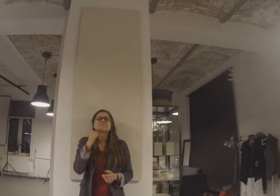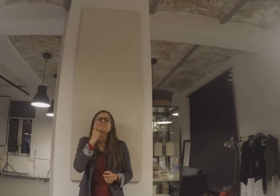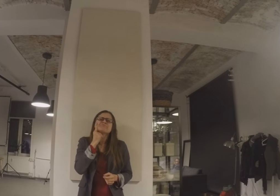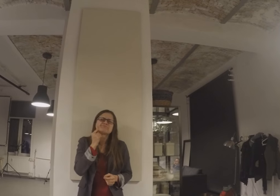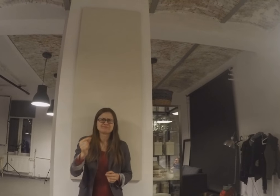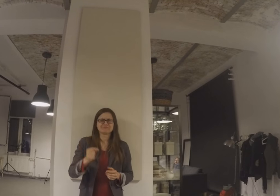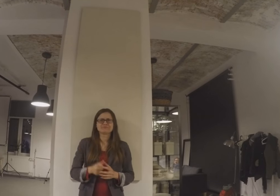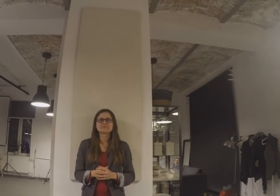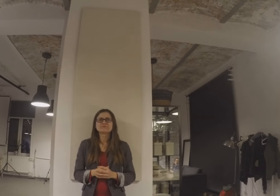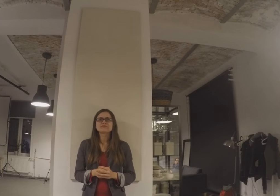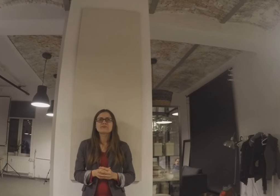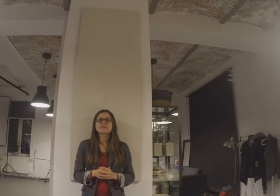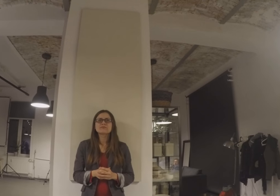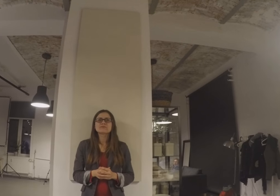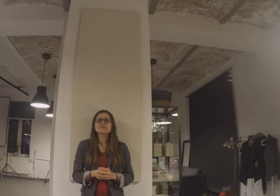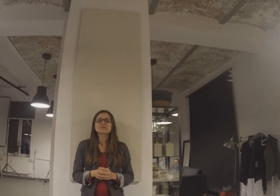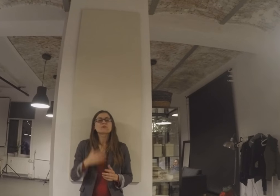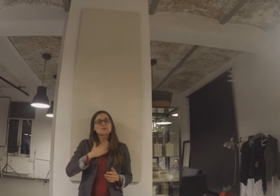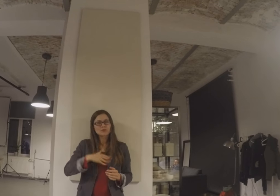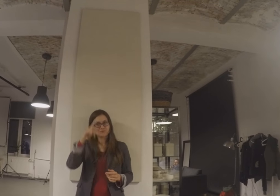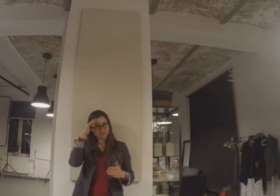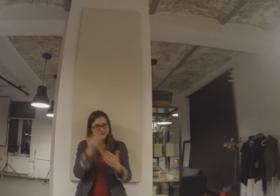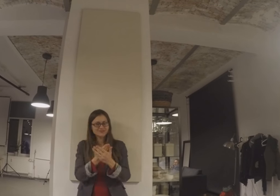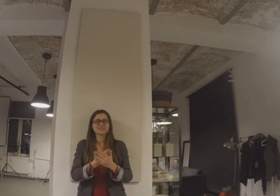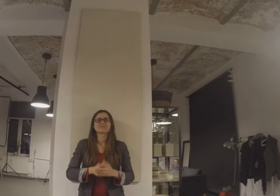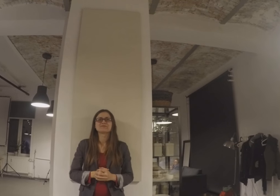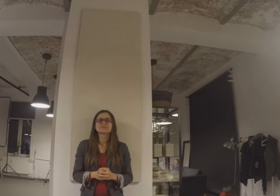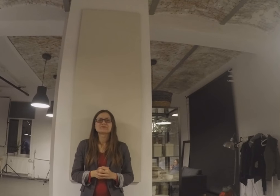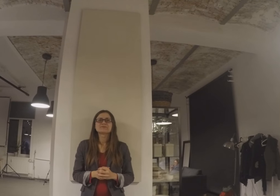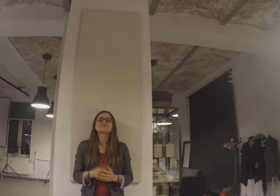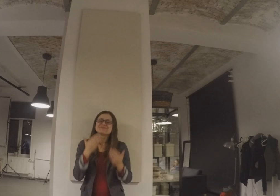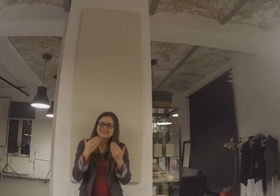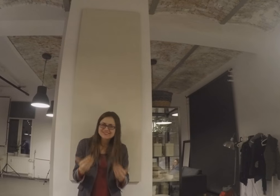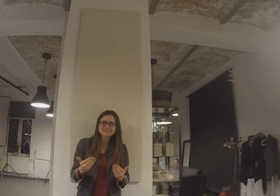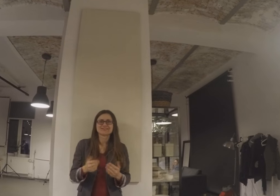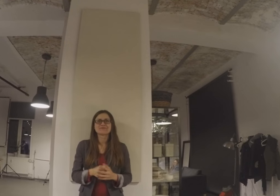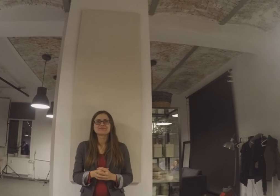Das ist köstlich! Schön Dich kennenzulernen! Dankeschön!